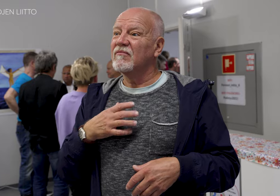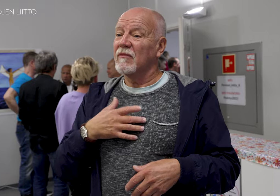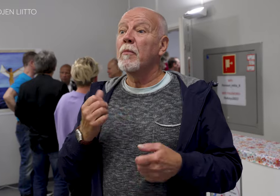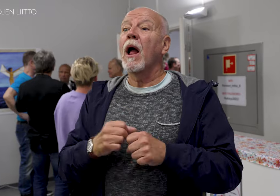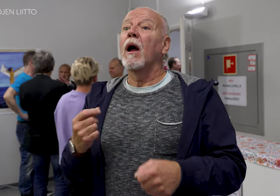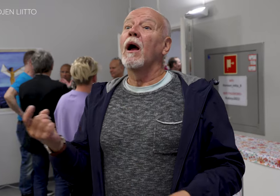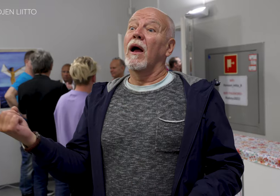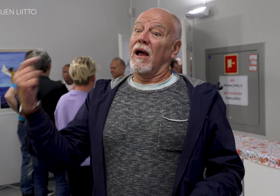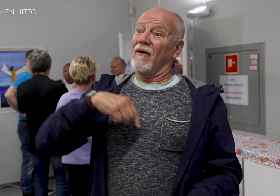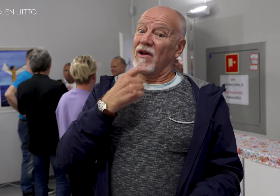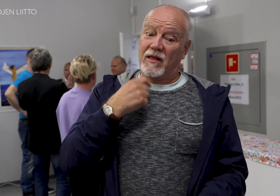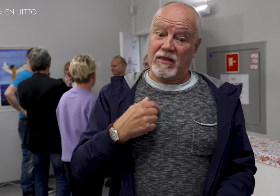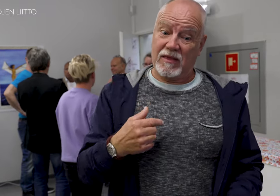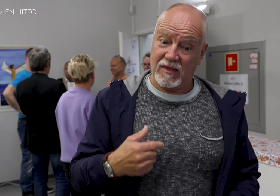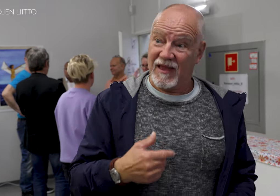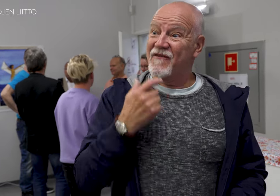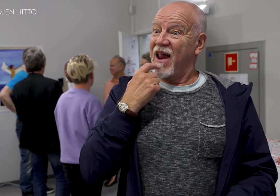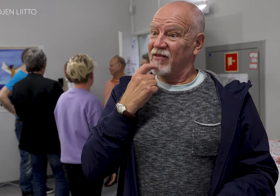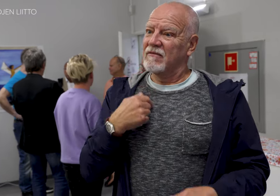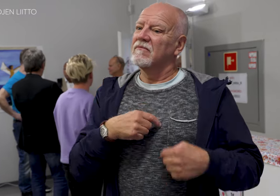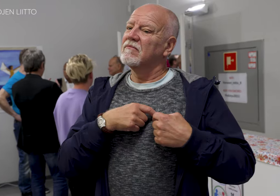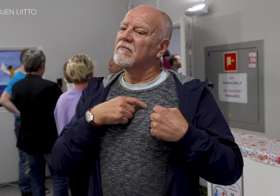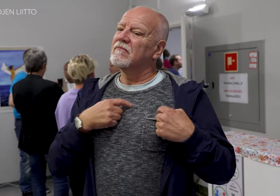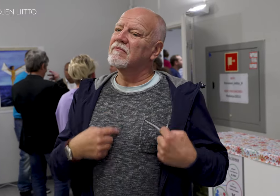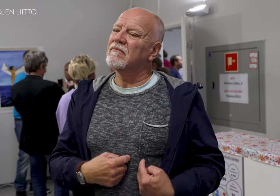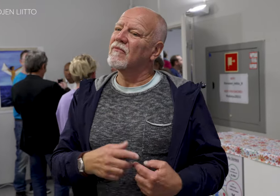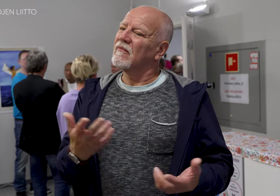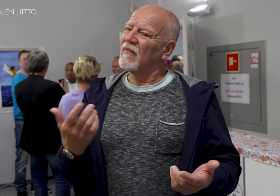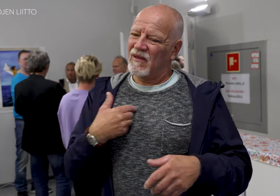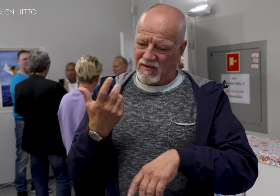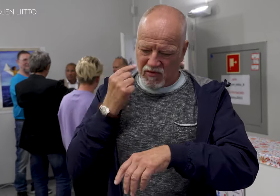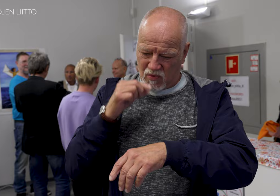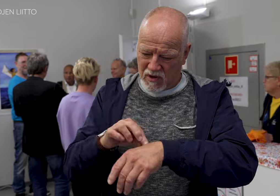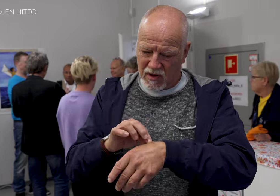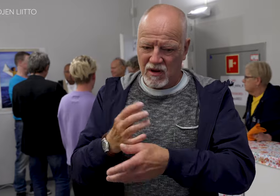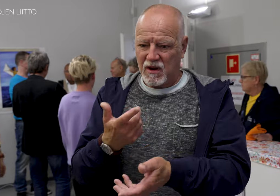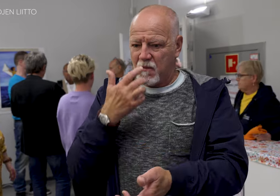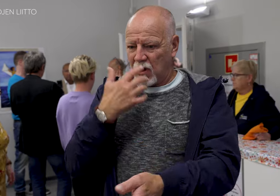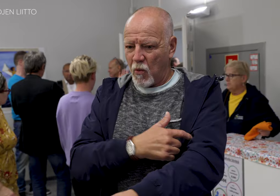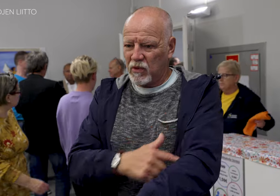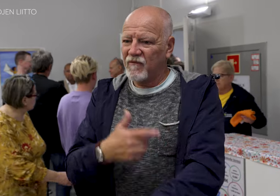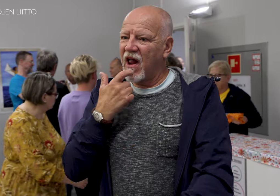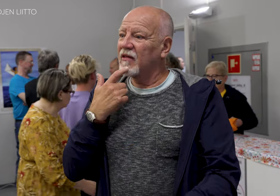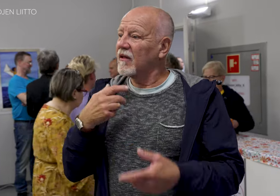Vaan heti kun astuin Suomen kamaralle, aloin taas tuntea itseni - sydämeltäni suomalaiseksi, sillä olen syntynyt täällä -